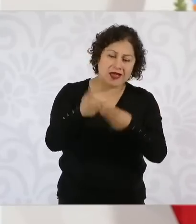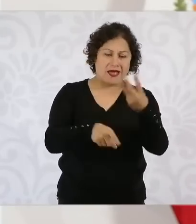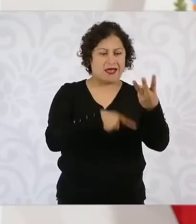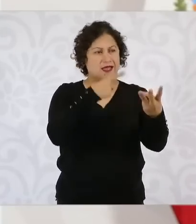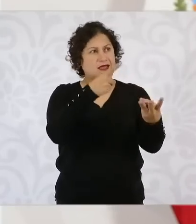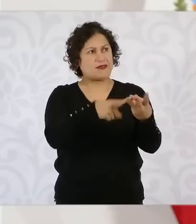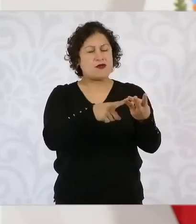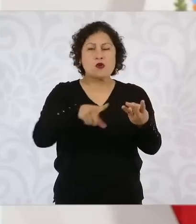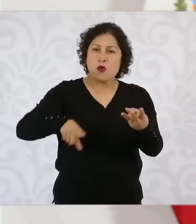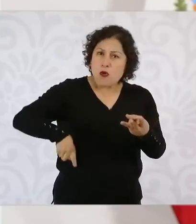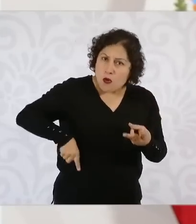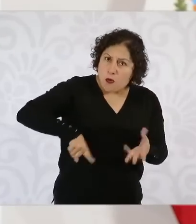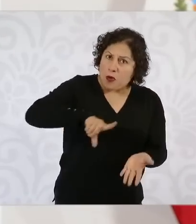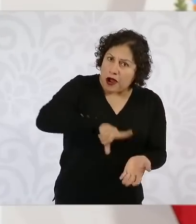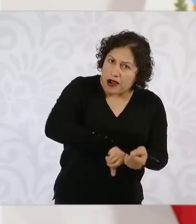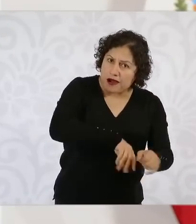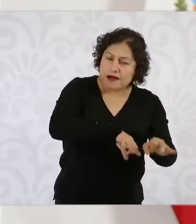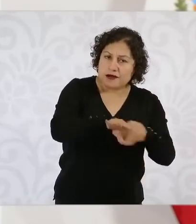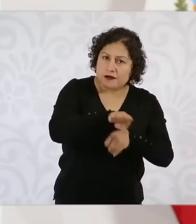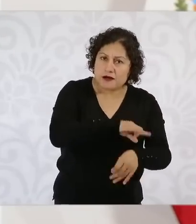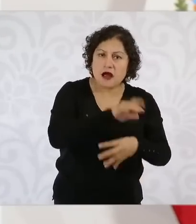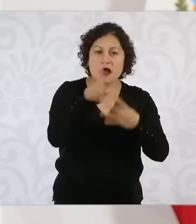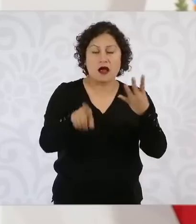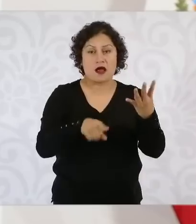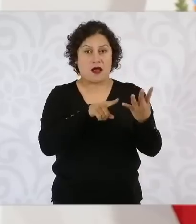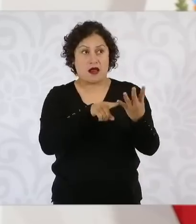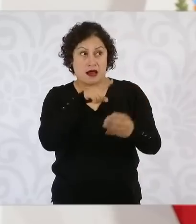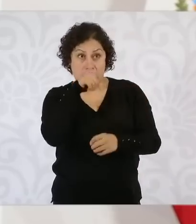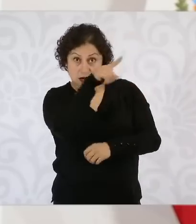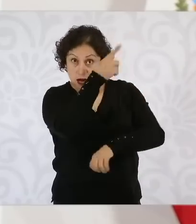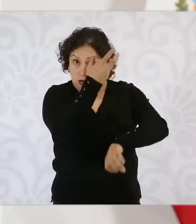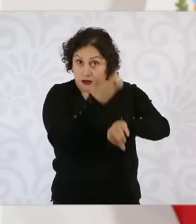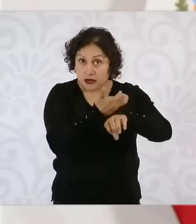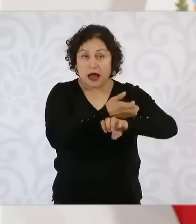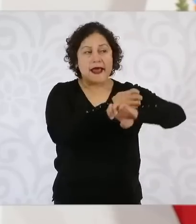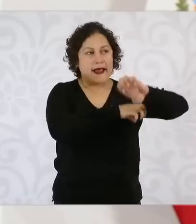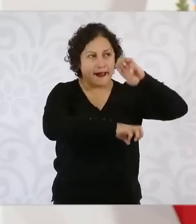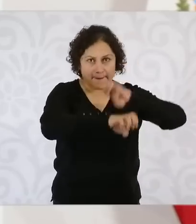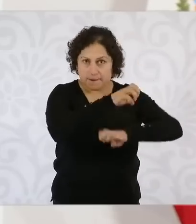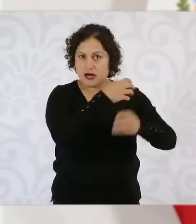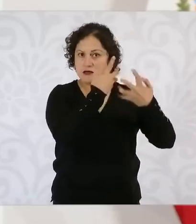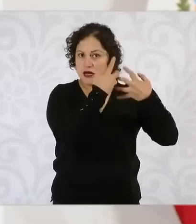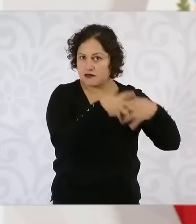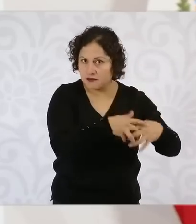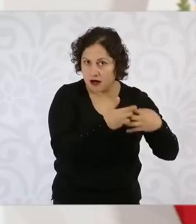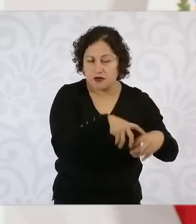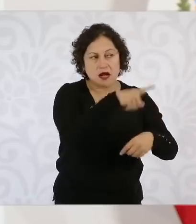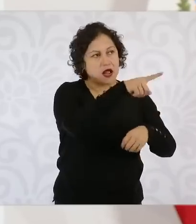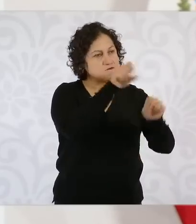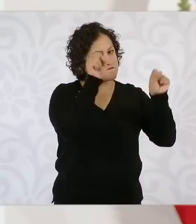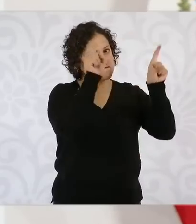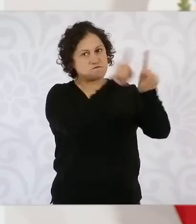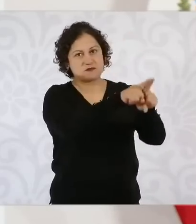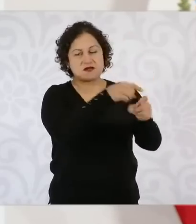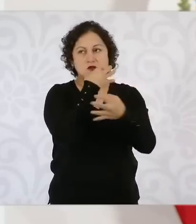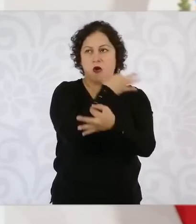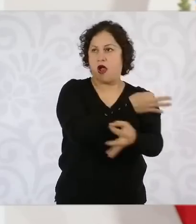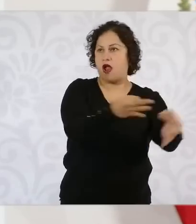también muchas empresas de Estados Unidos que salieron a decir esto no no conviene y todo ese